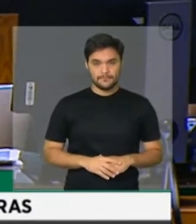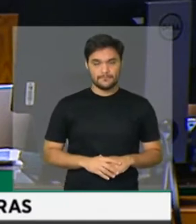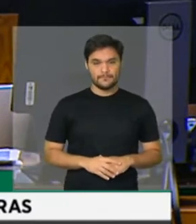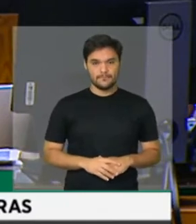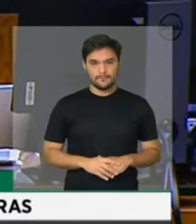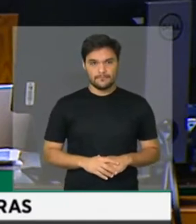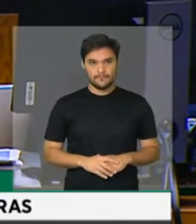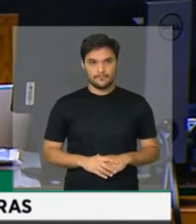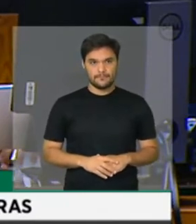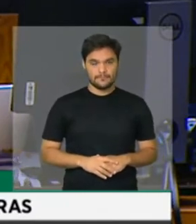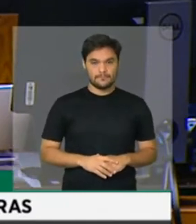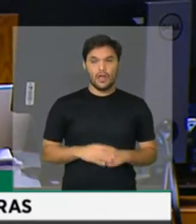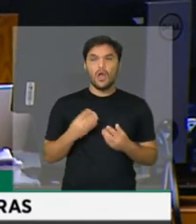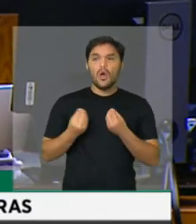PROJETO DE CONVERSÃO DO RELATOR. VAI HAVER AUMENTO DE